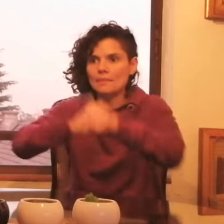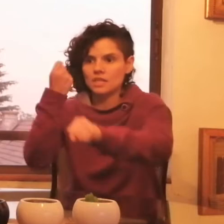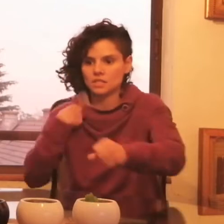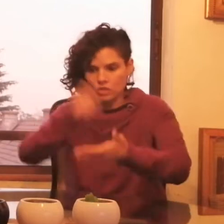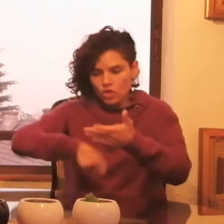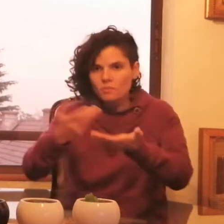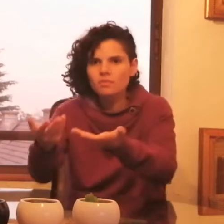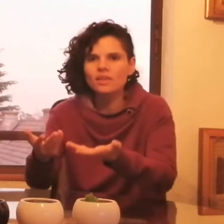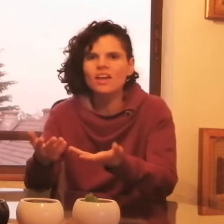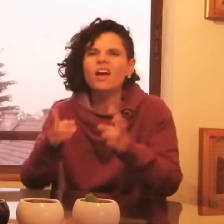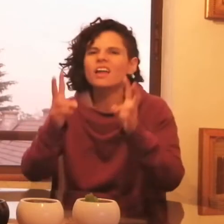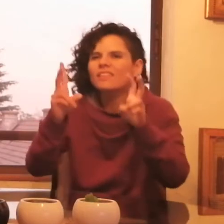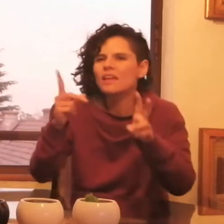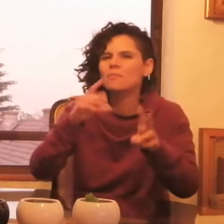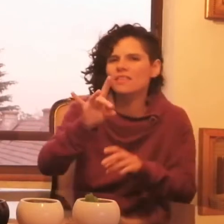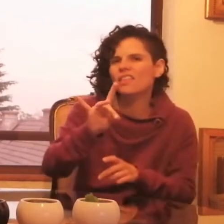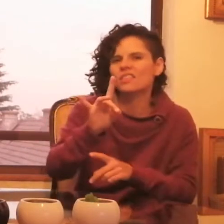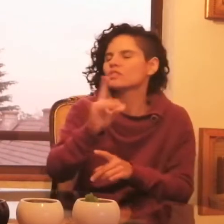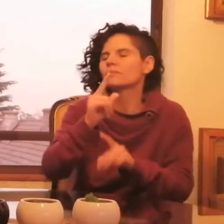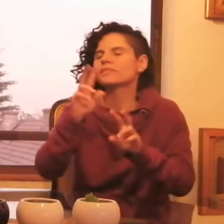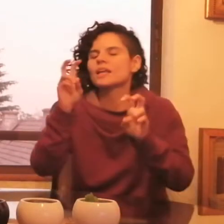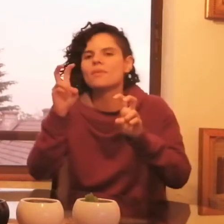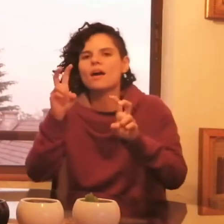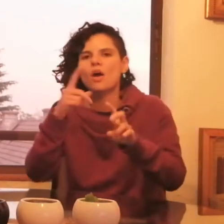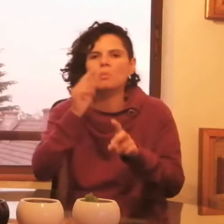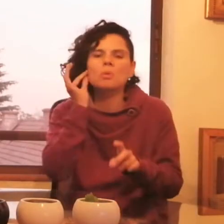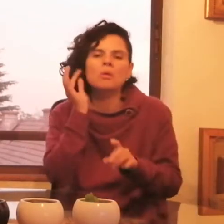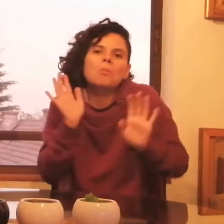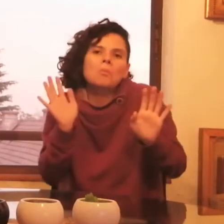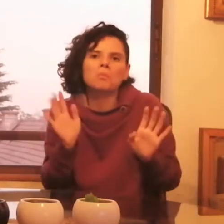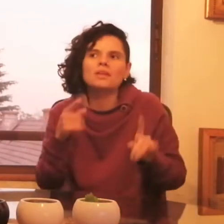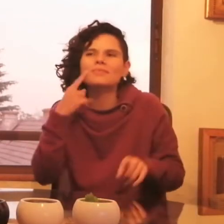difícil y sin experiencia anterior te fijas entonces dije mejor